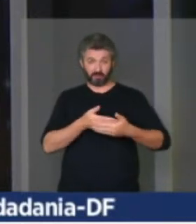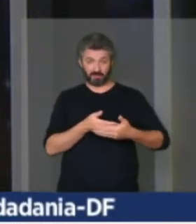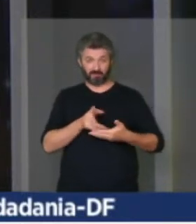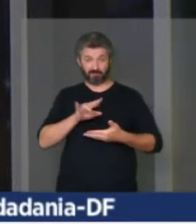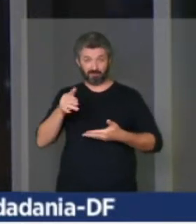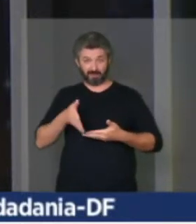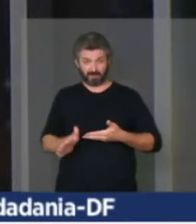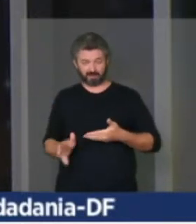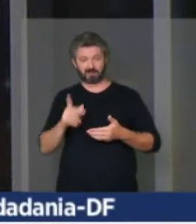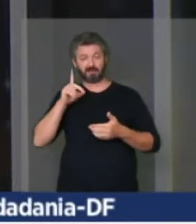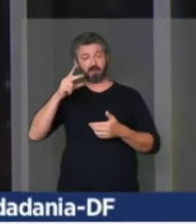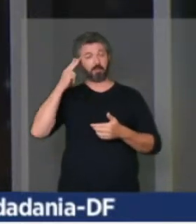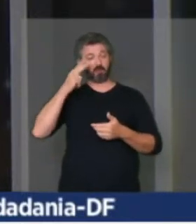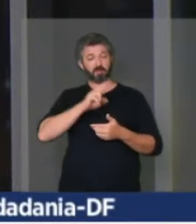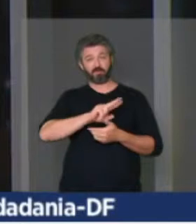ACONTECERIA QUANDO FOREM